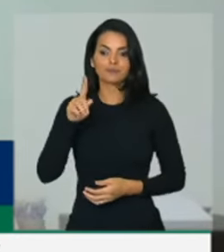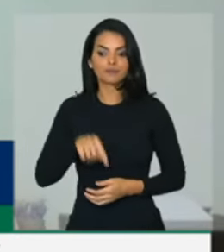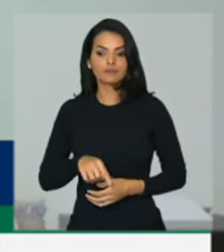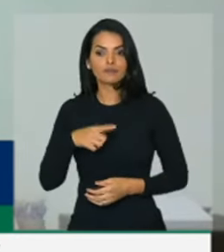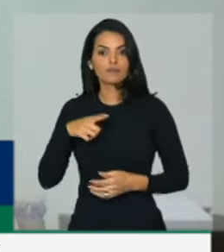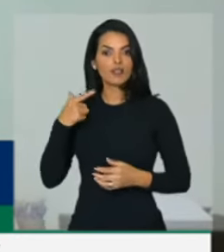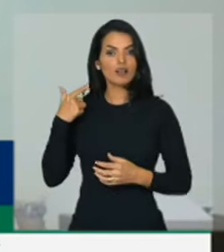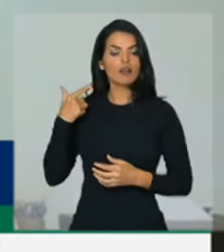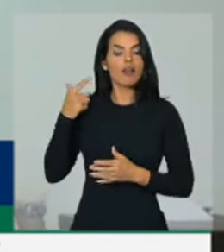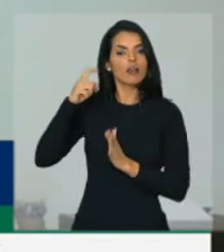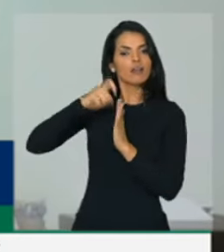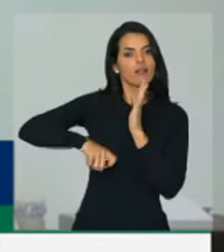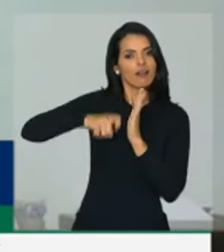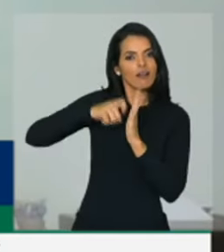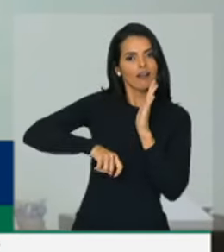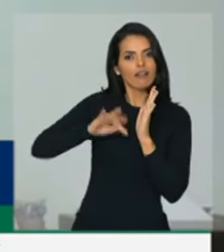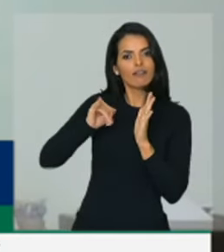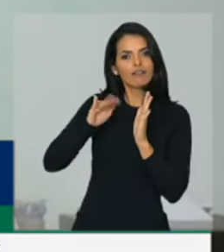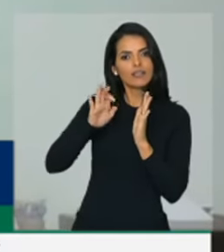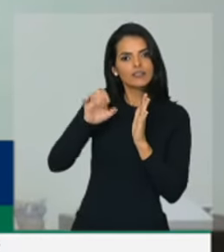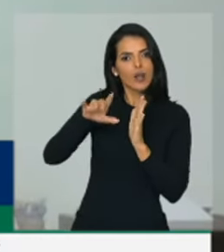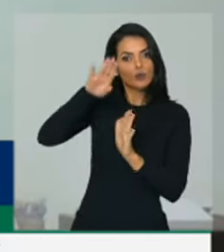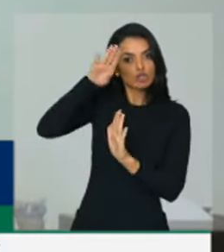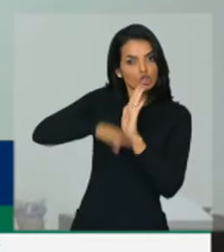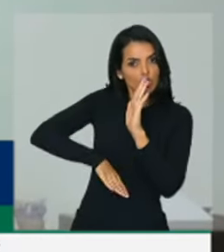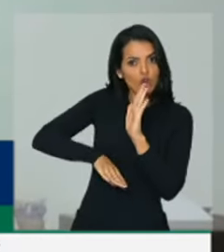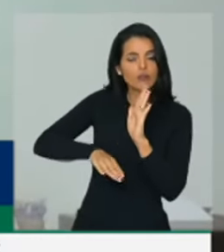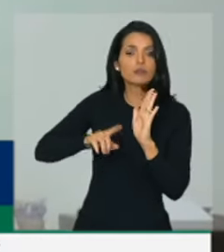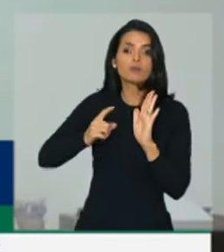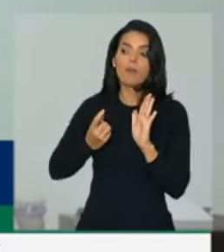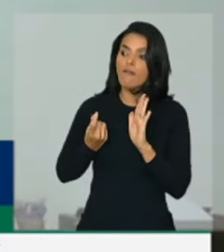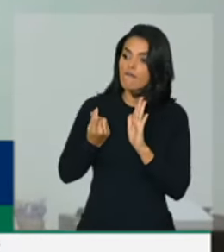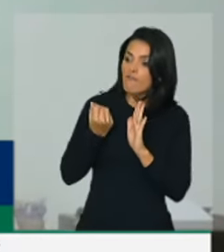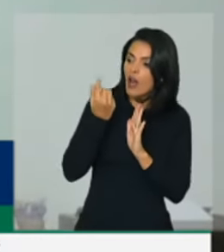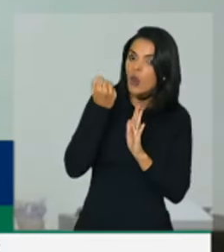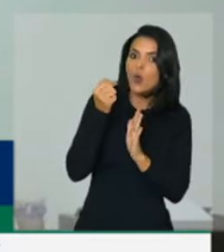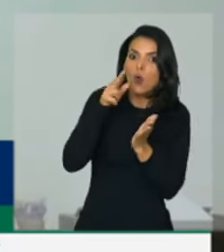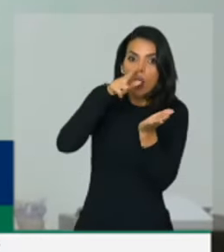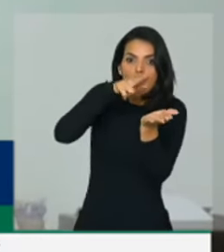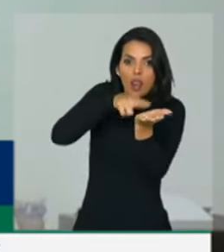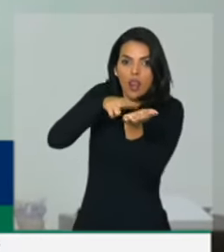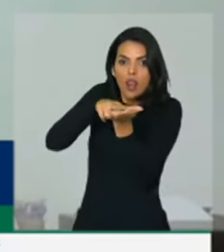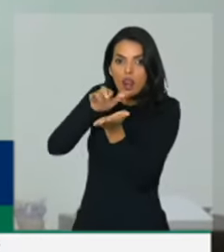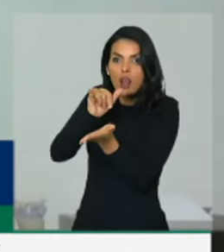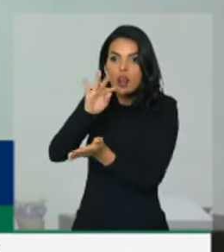MAS TAMBÉM É SABIDO QUE O VALOR DO LEITO, DO SUS, É BEM MENOR DO QUE O VALOR DO LEITO DE UMA UTI NUMA REDE PRIVADA. NO ENTANTO, SENHOR PRESIDENTE,